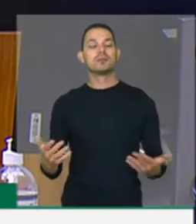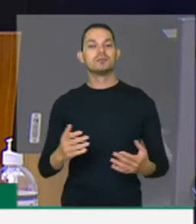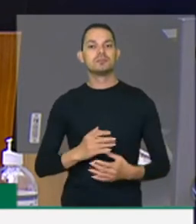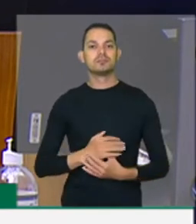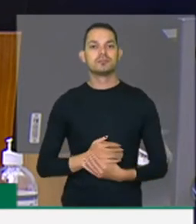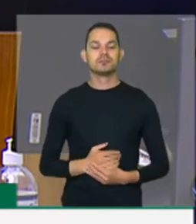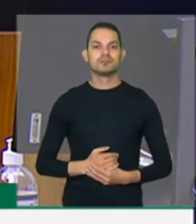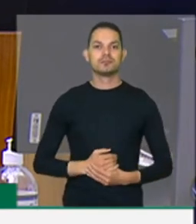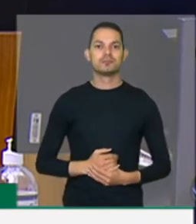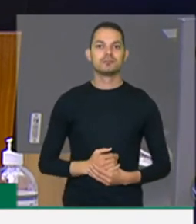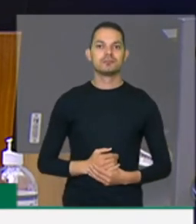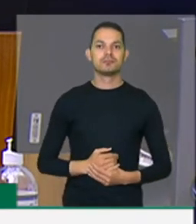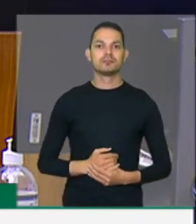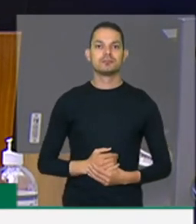ORIENTA O PSL? -- PSL... ORIENTA